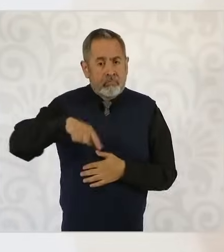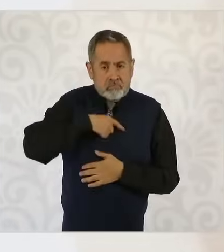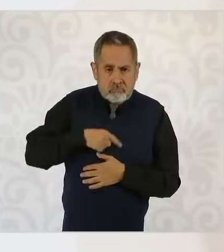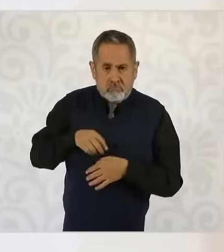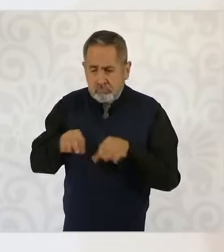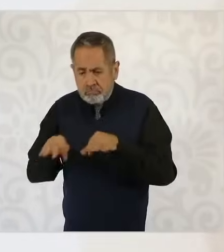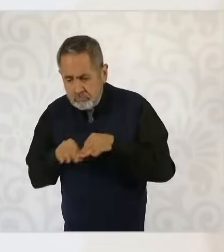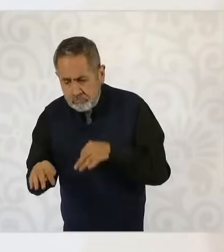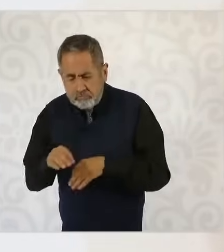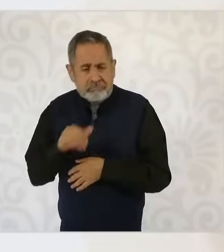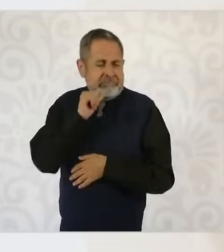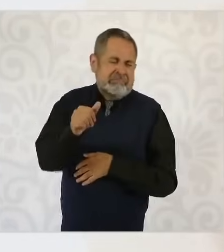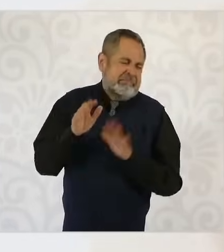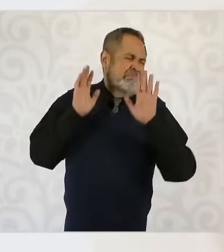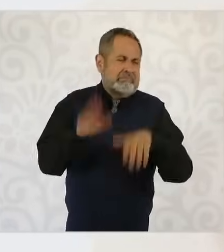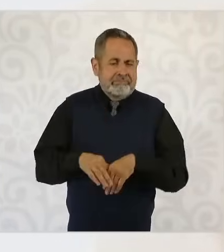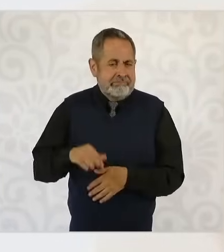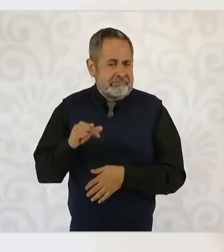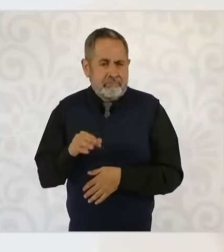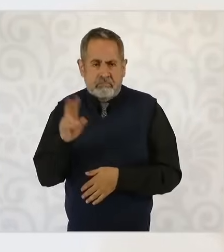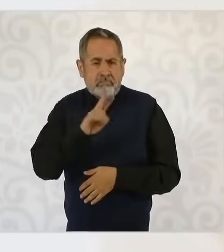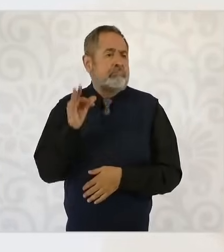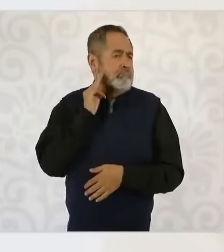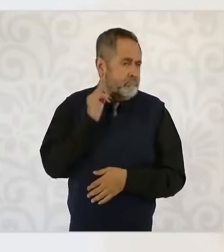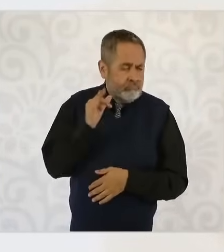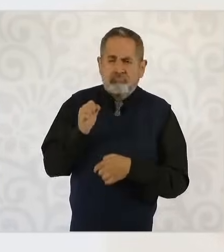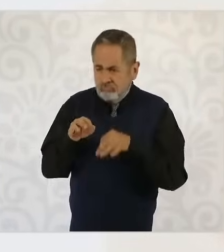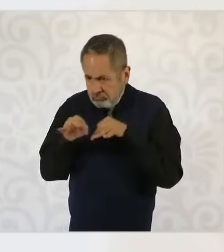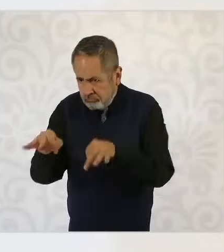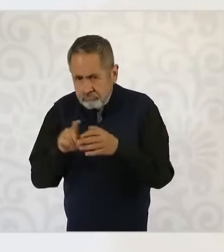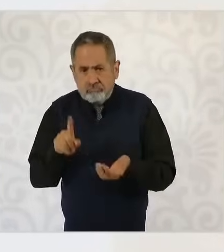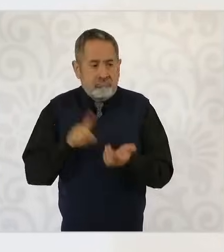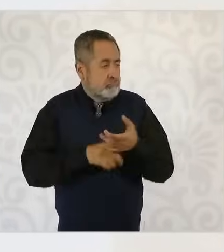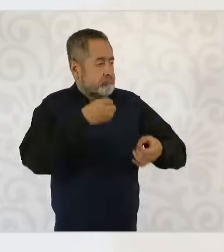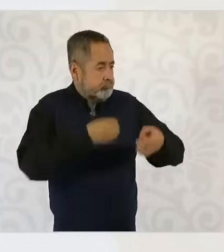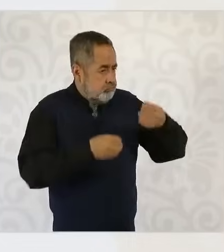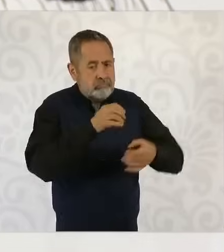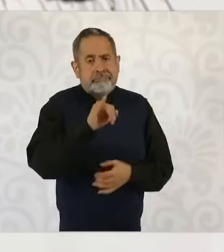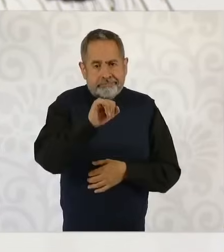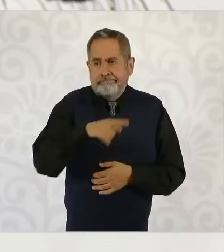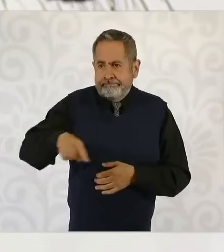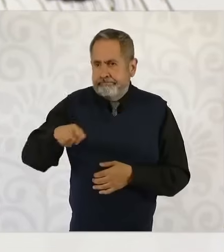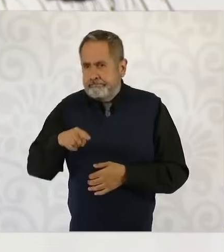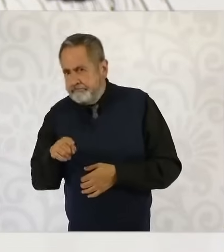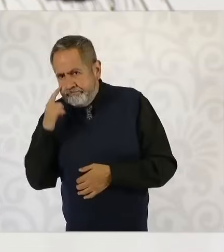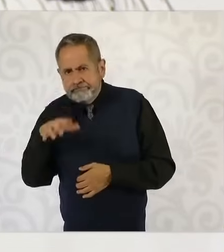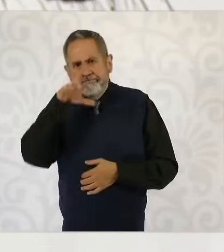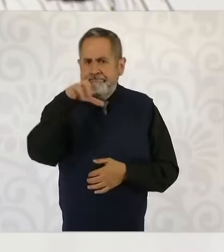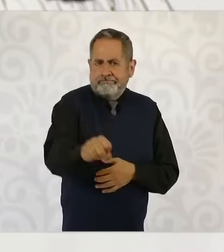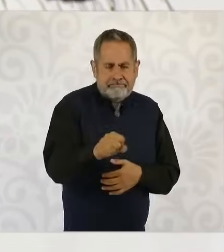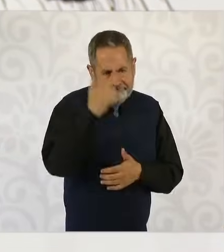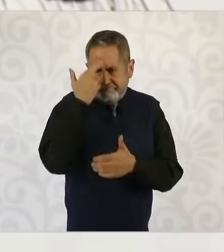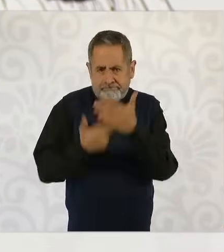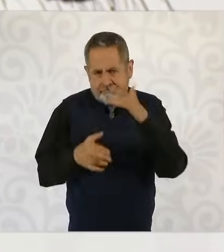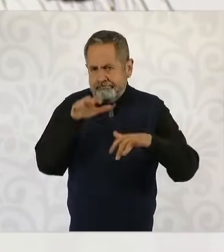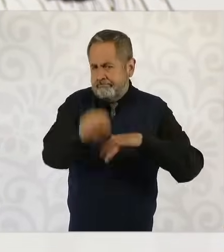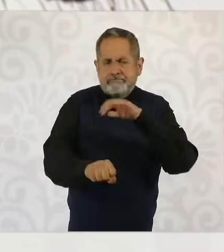trabajo la fiscalía también y en su momento los jueces para detener a responsables de delitos